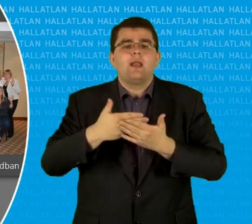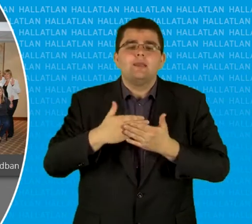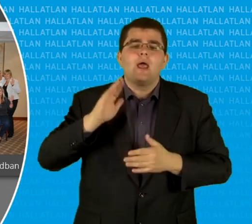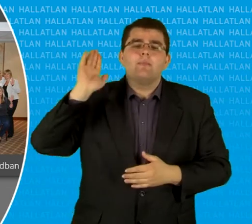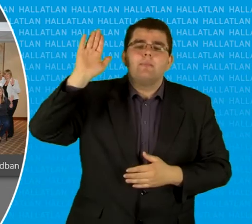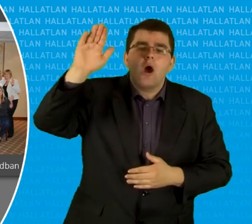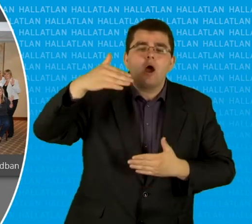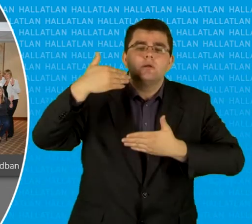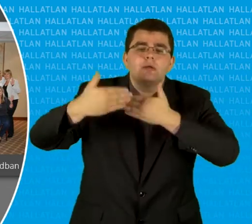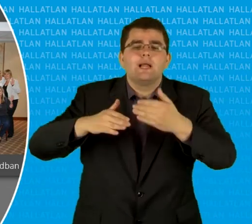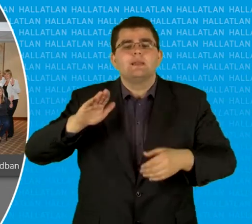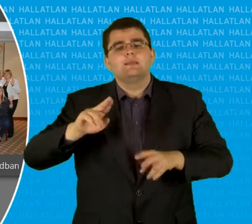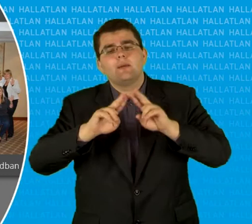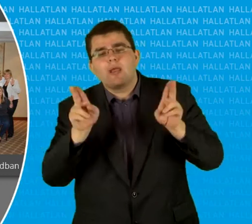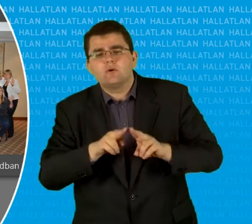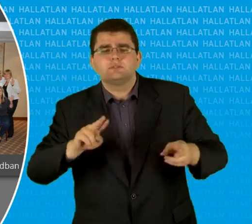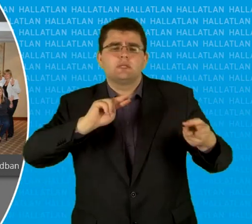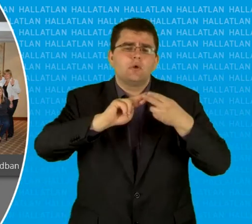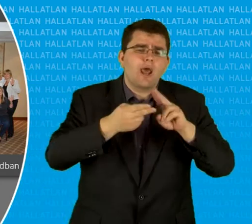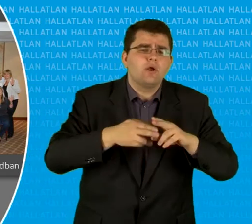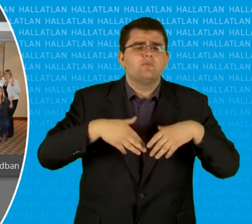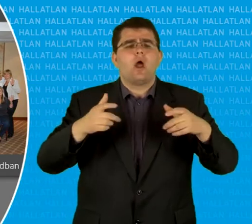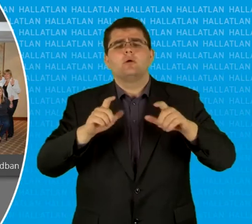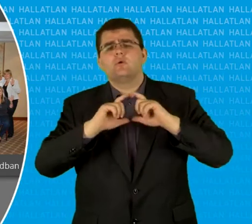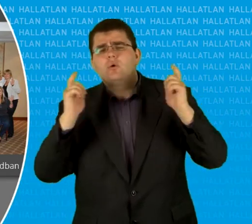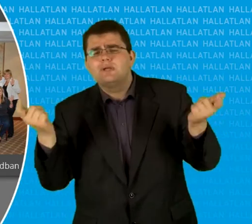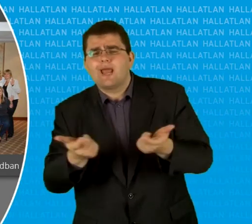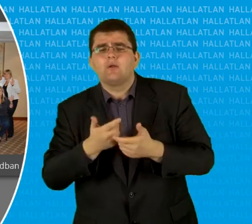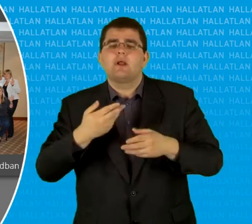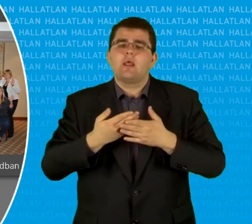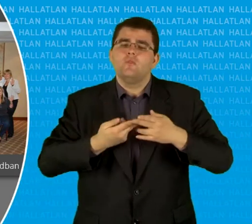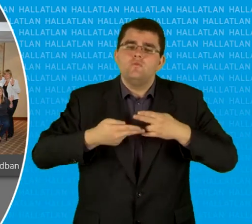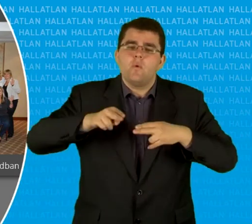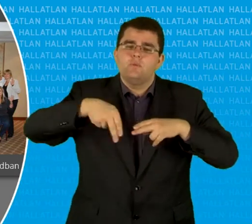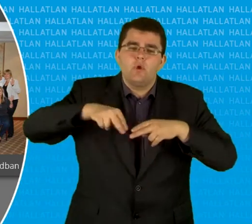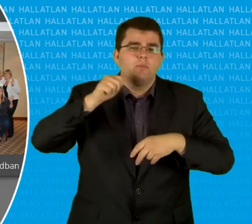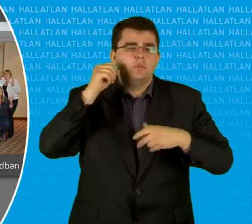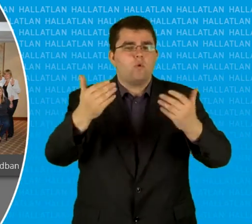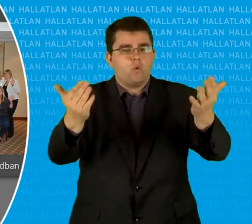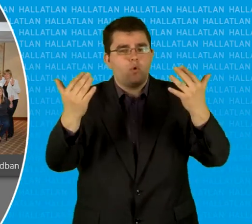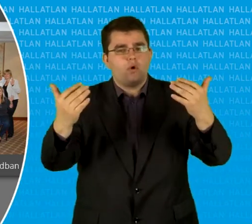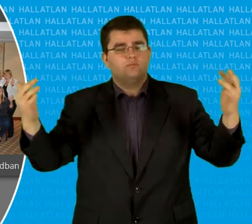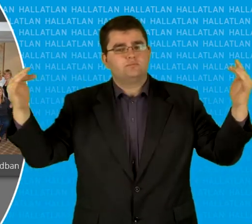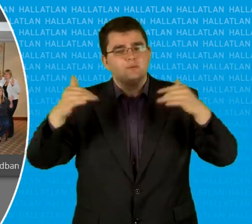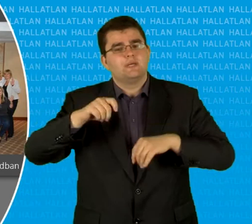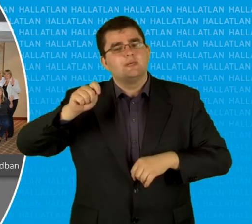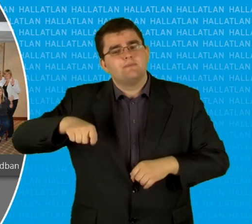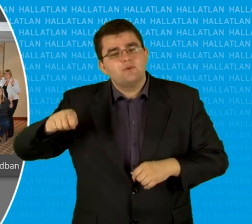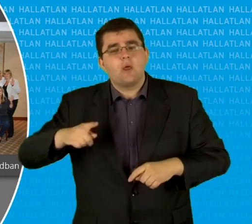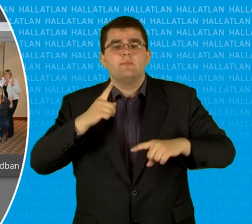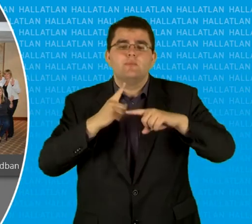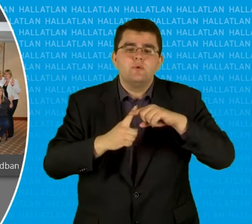hogy több nőt delegáljanak a tagországok nemzetközi találkozókra, kongresszusokra,